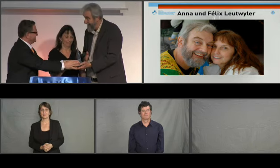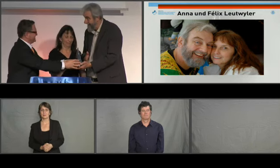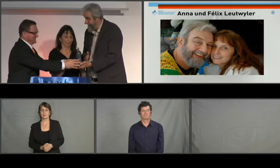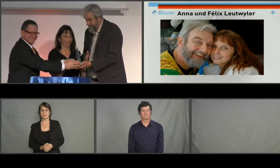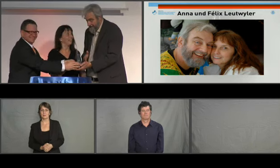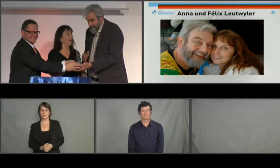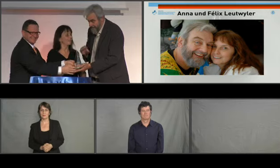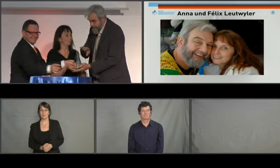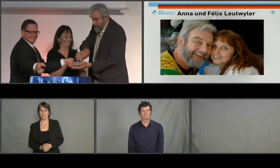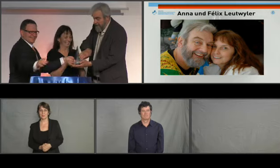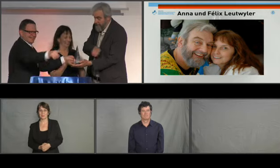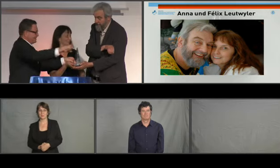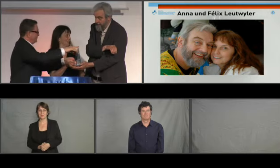Müssen wir den halbieren?